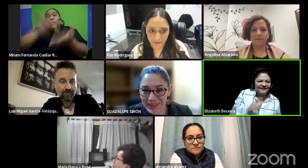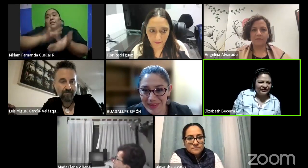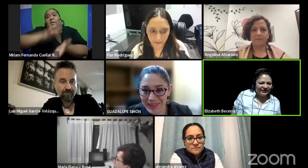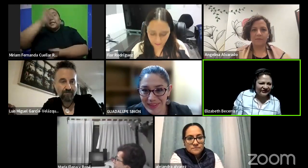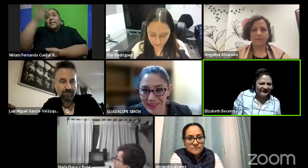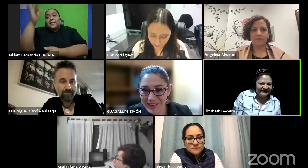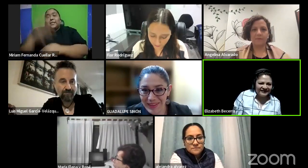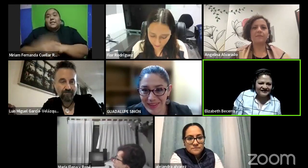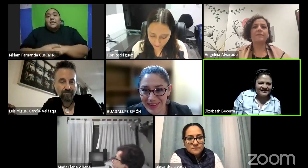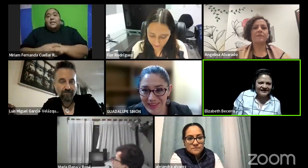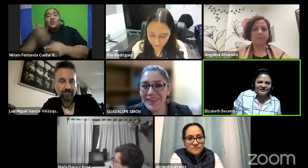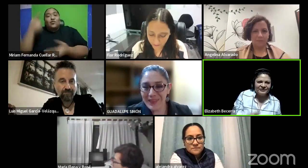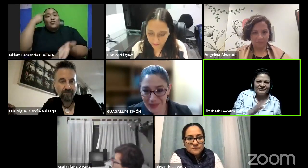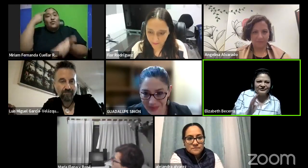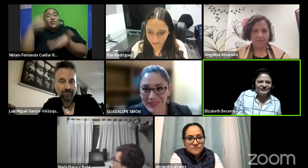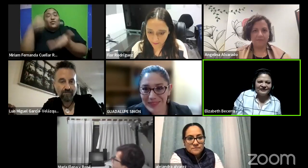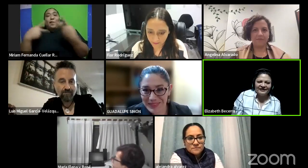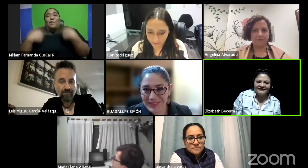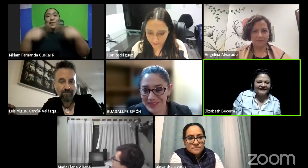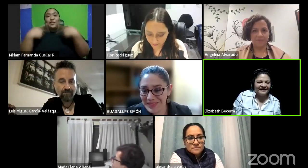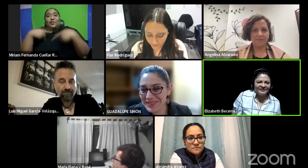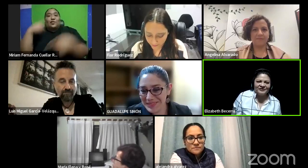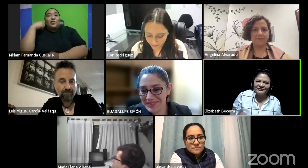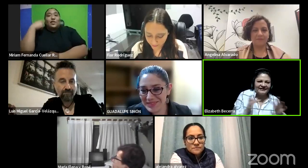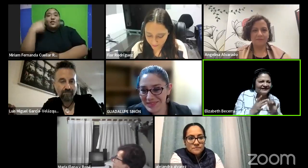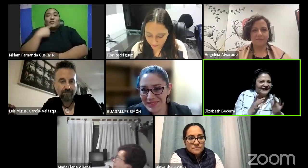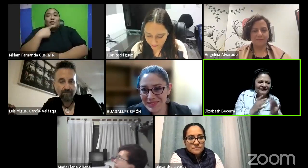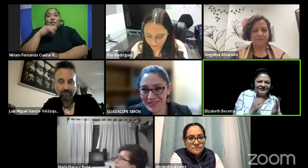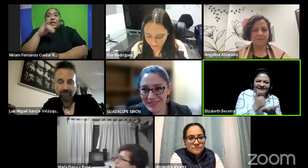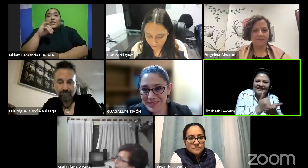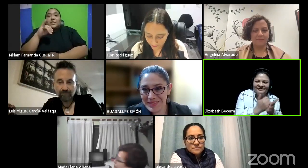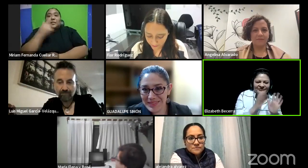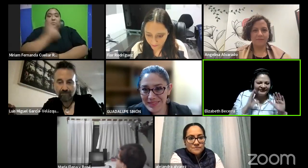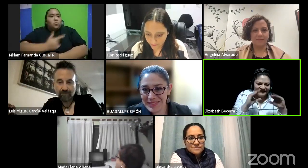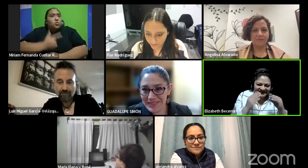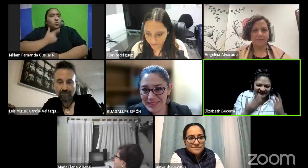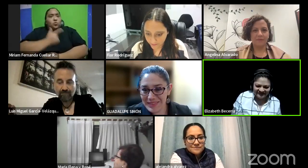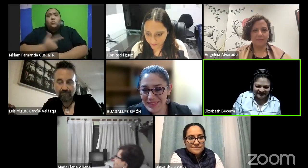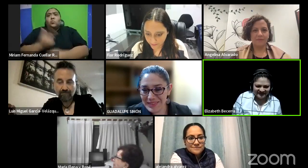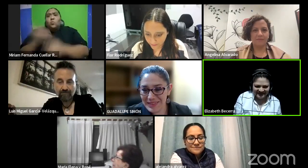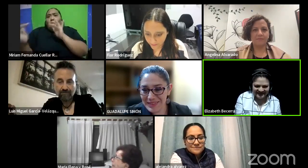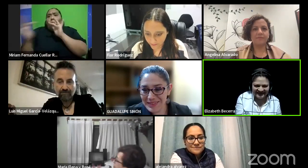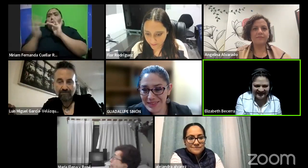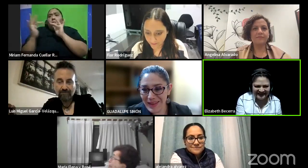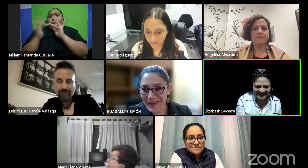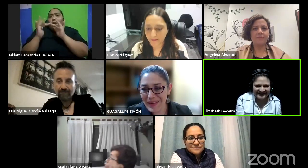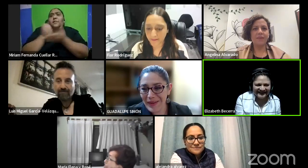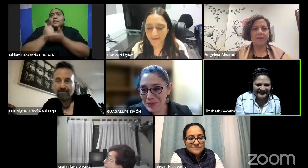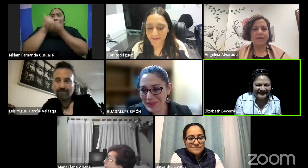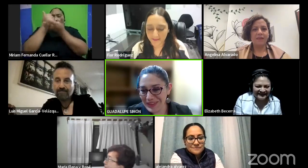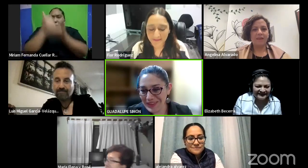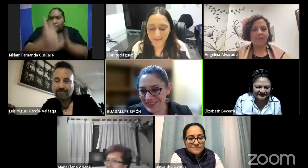Se ya Si ya supongo que Si yo supongo que es este sordo. si con mucho gusto